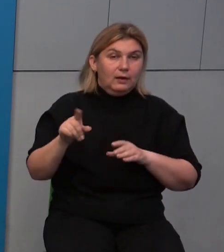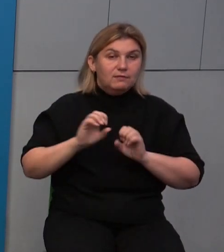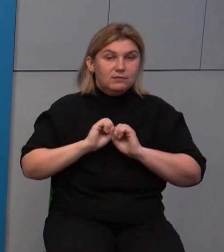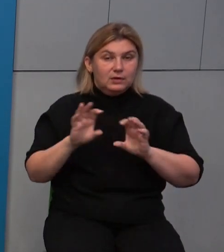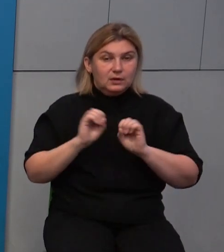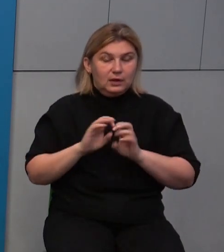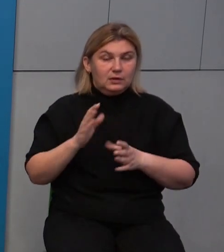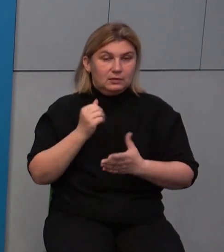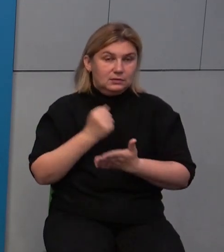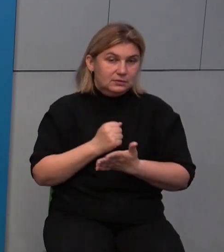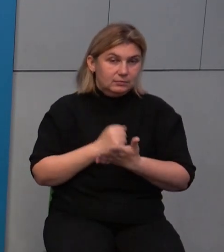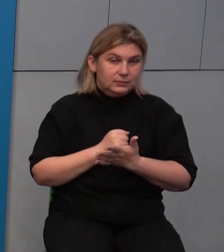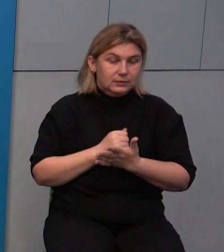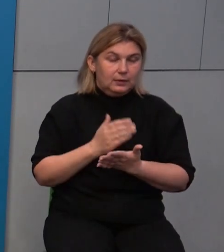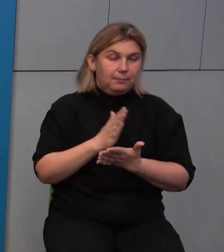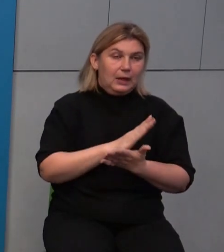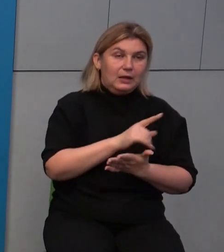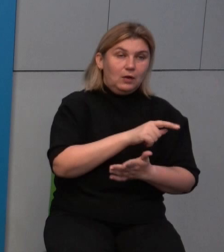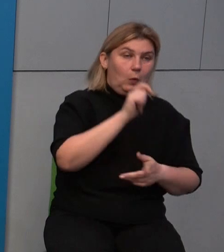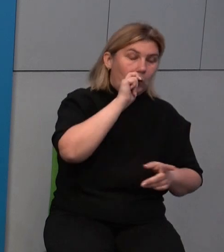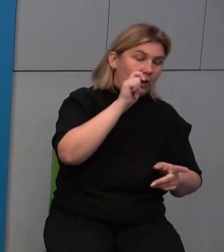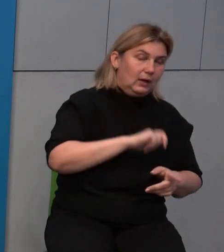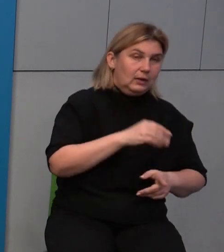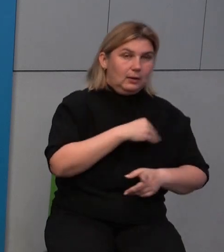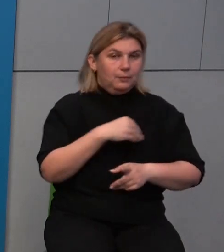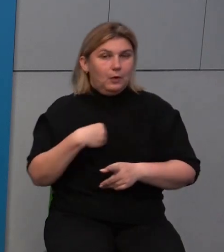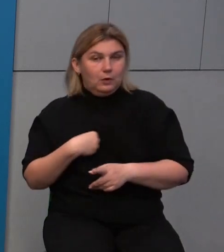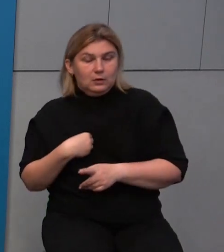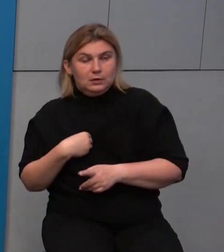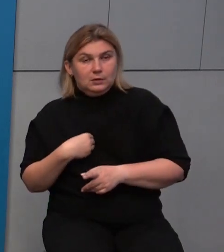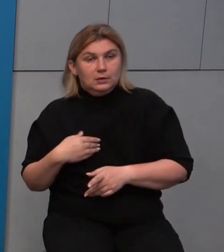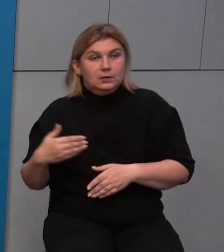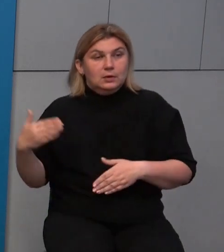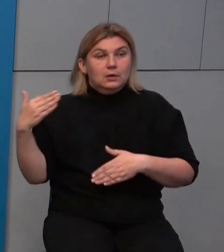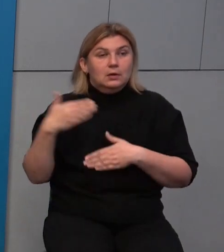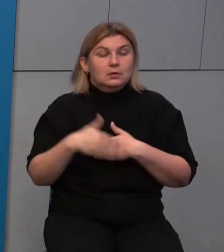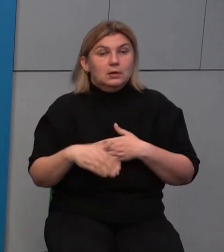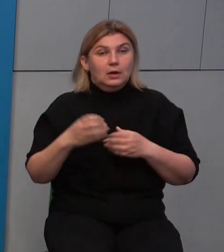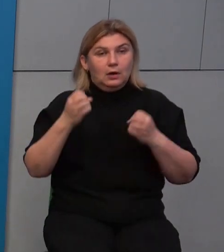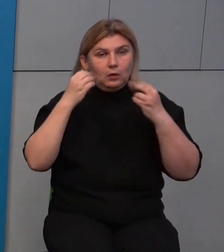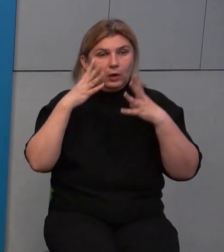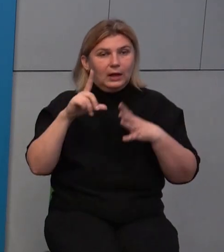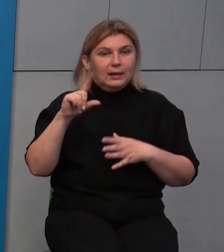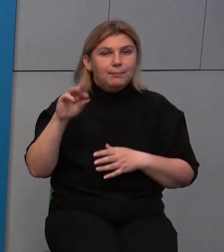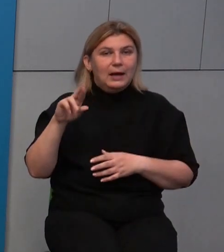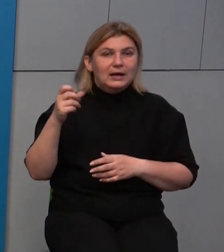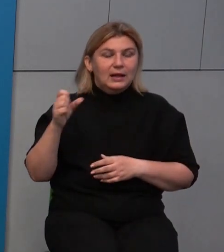między Ukrainą a Polską, Polską, Ukrainą. Zresztą ostatnio w Kulturze Liberalnej była taka rozmowa